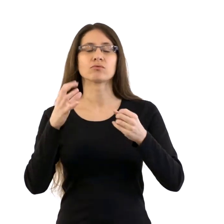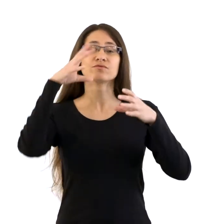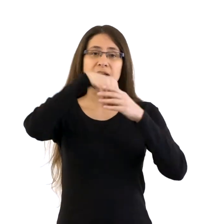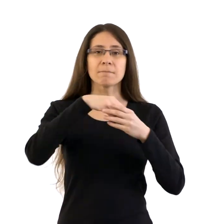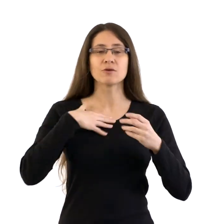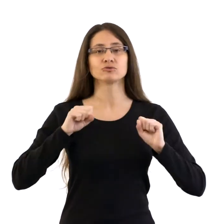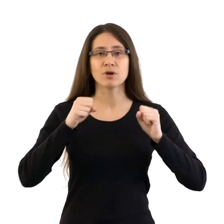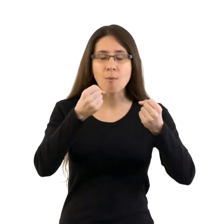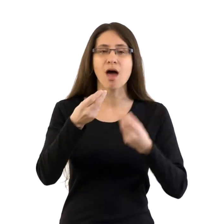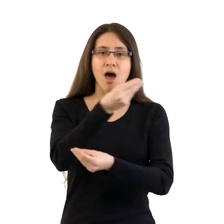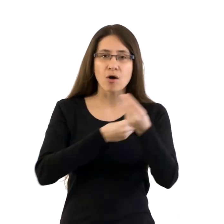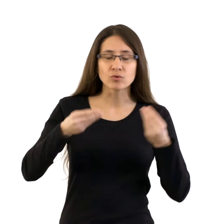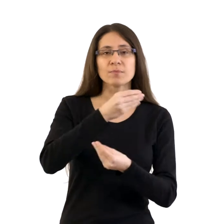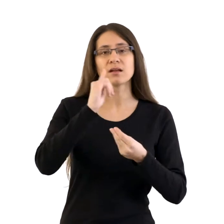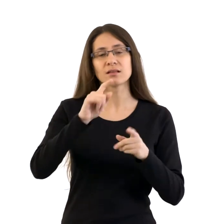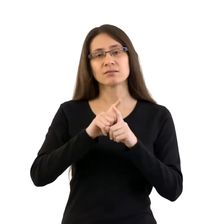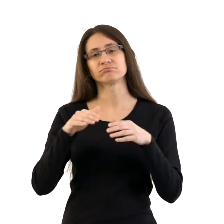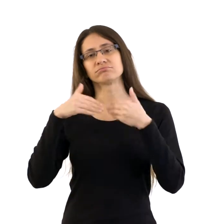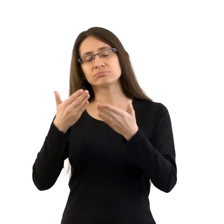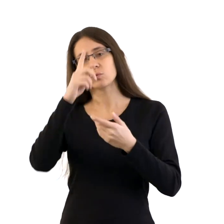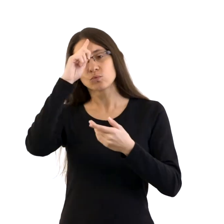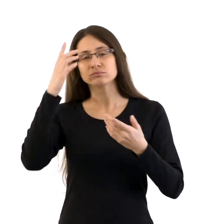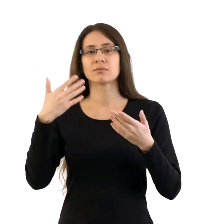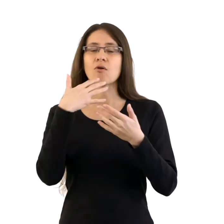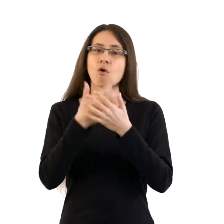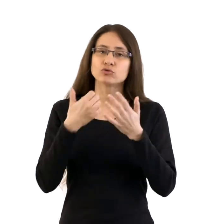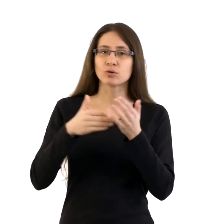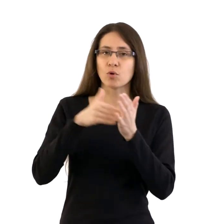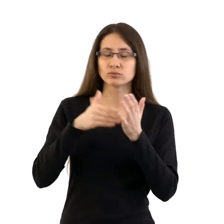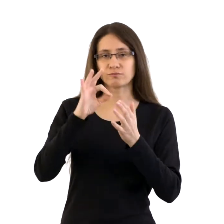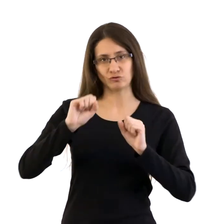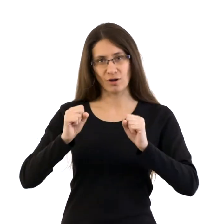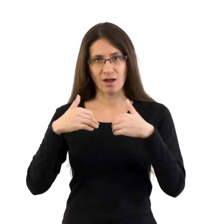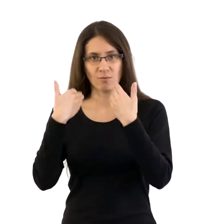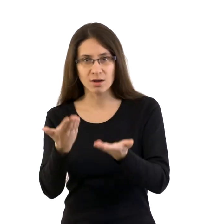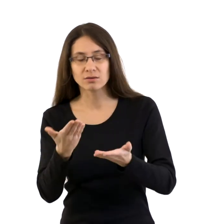która poprzez działalność ekonomiczną i działalność pożytku publicznego służy realizacji misji społecznej: